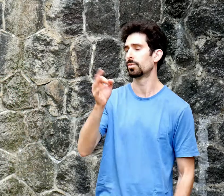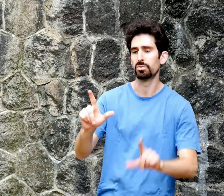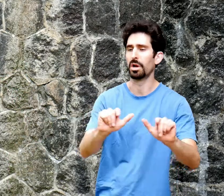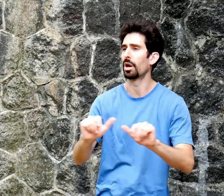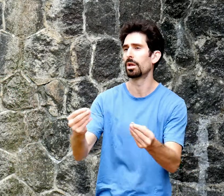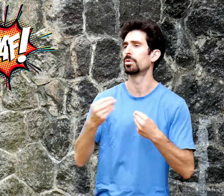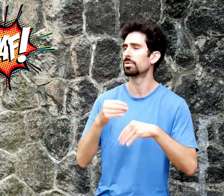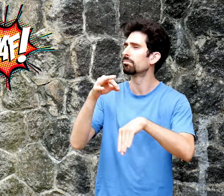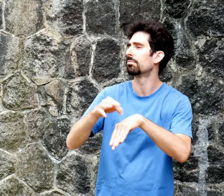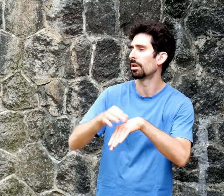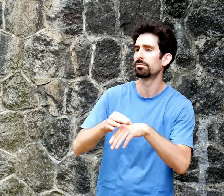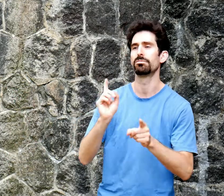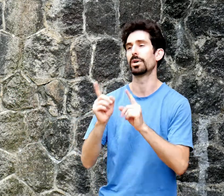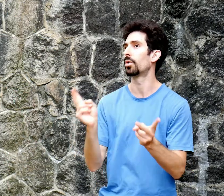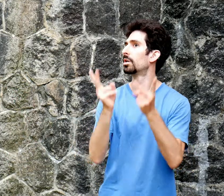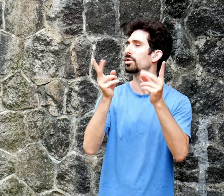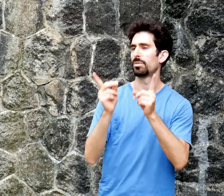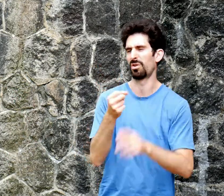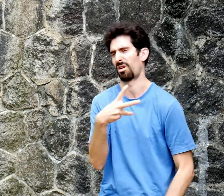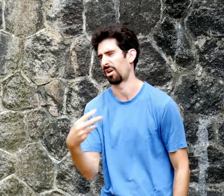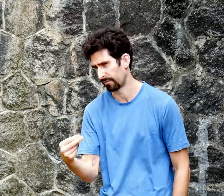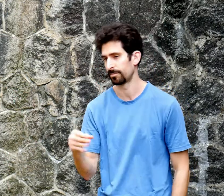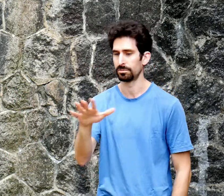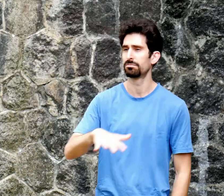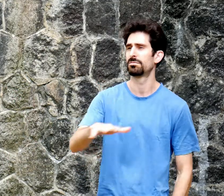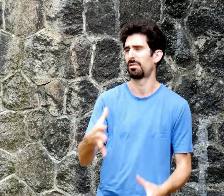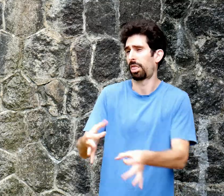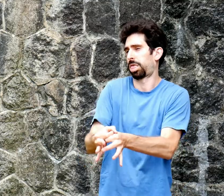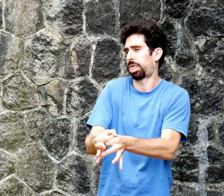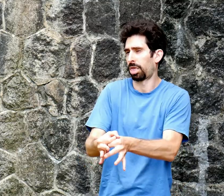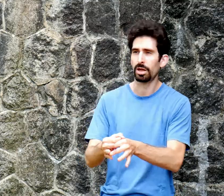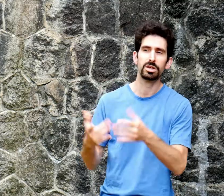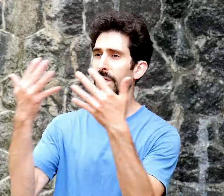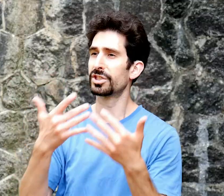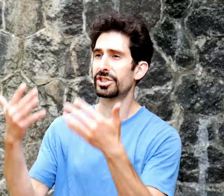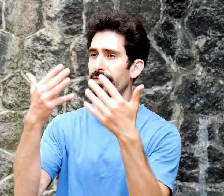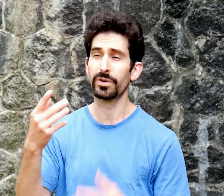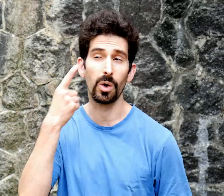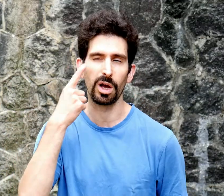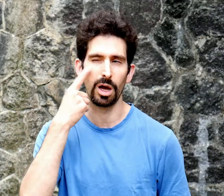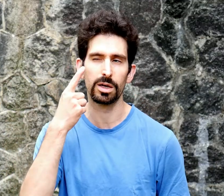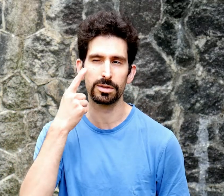Oui il y en a qui donne des maladies, parfois légères, parfois graves. Mais c'est une minorité. Regarde les chiffres.